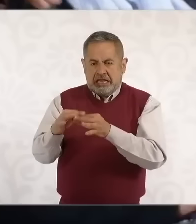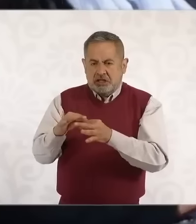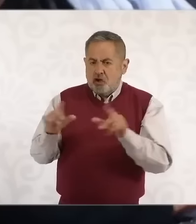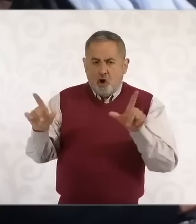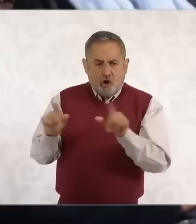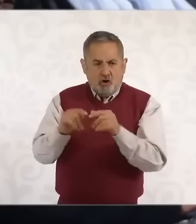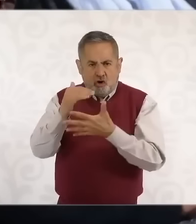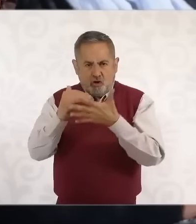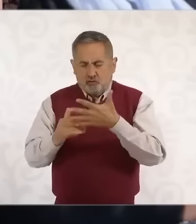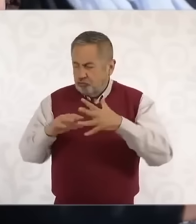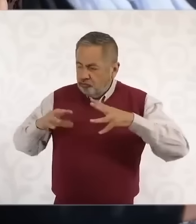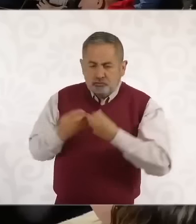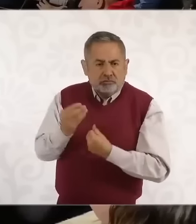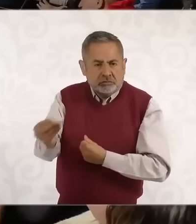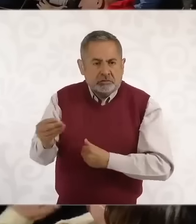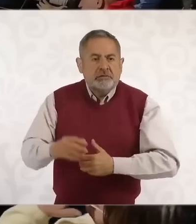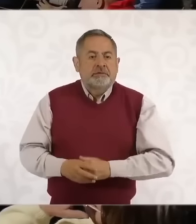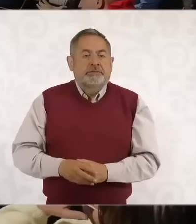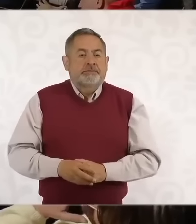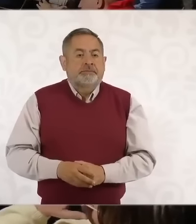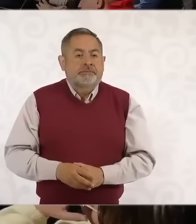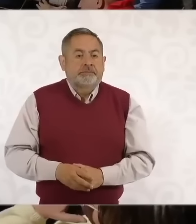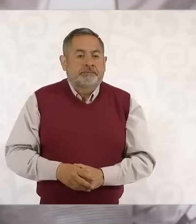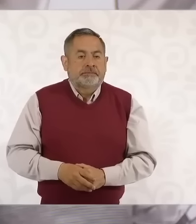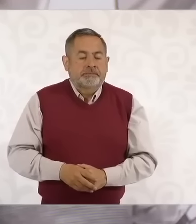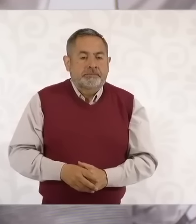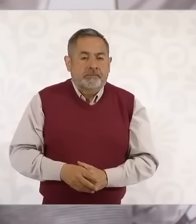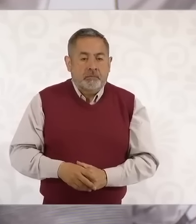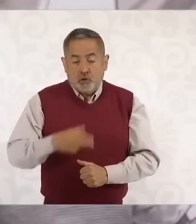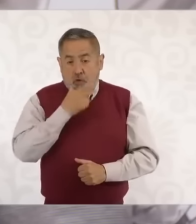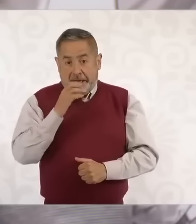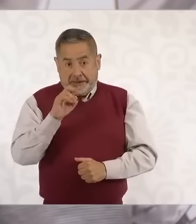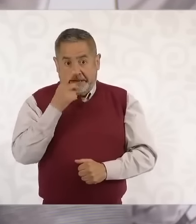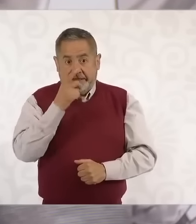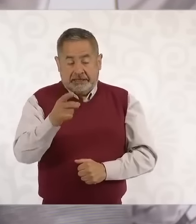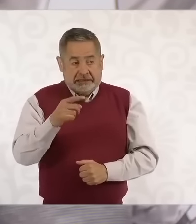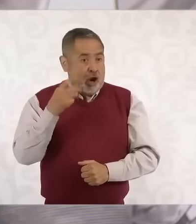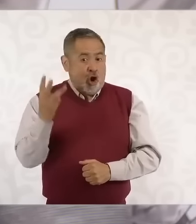de los tres países. Los tres países tenemos que presentar qué nos dijo. Bueno, en Estados Unidos